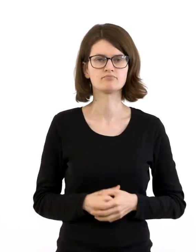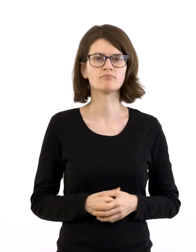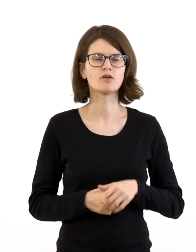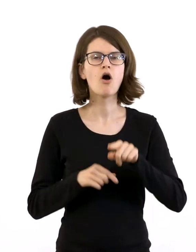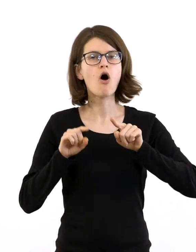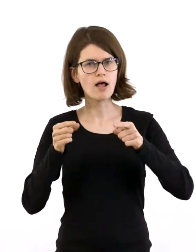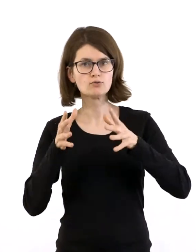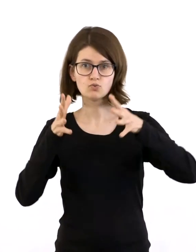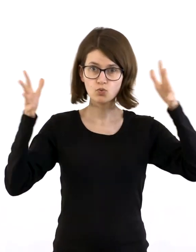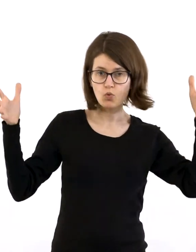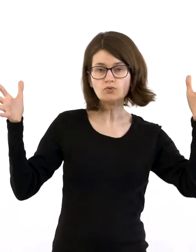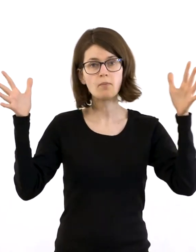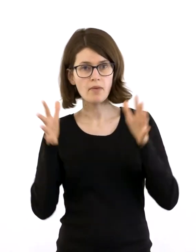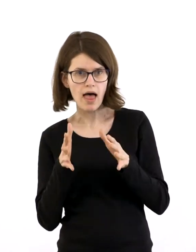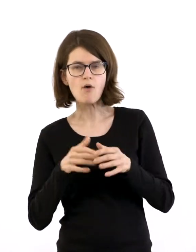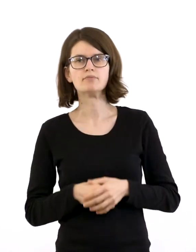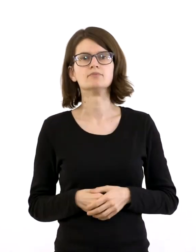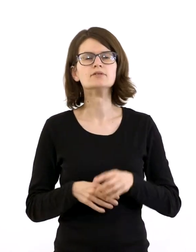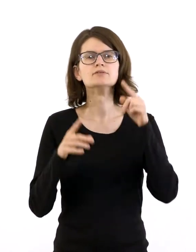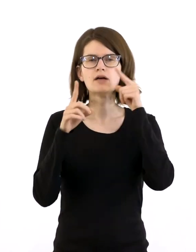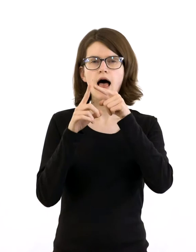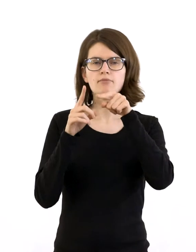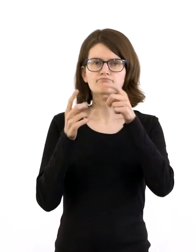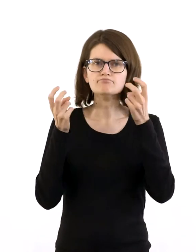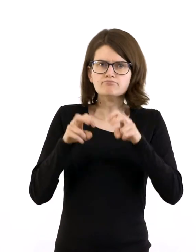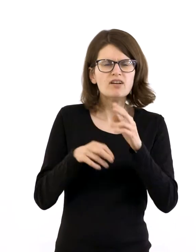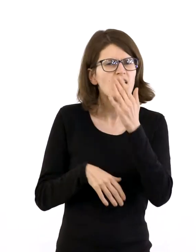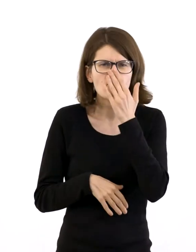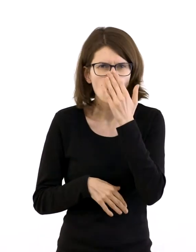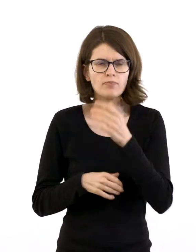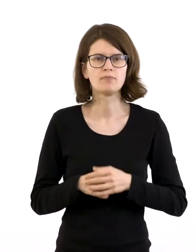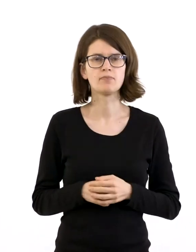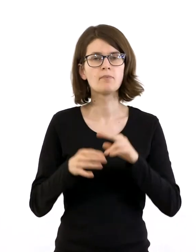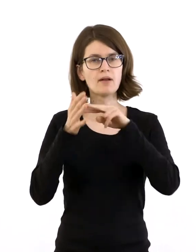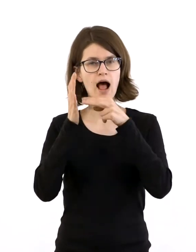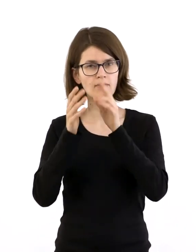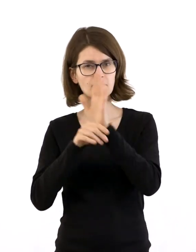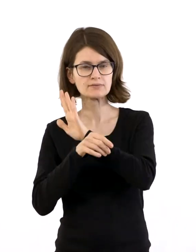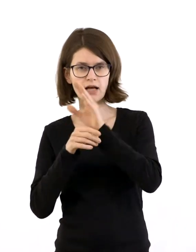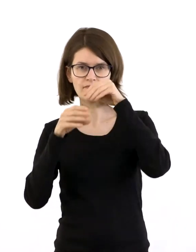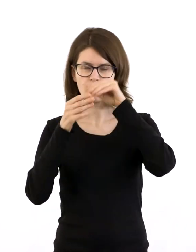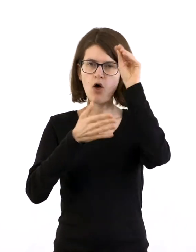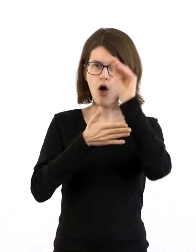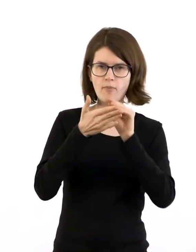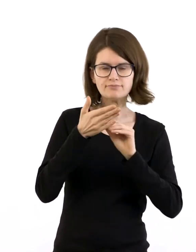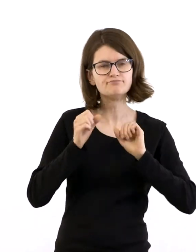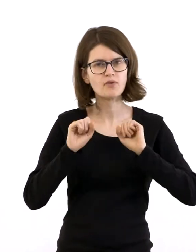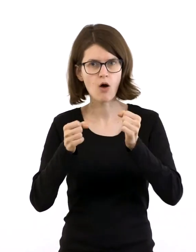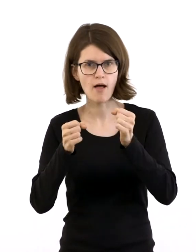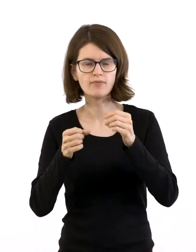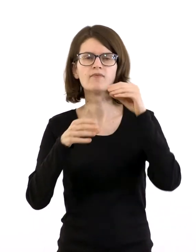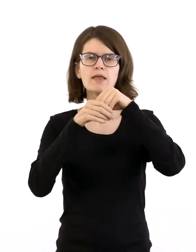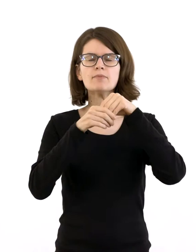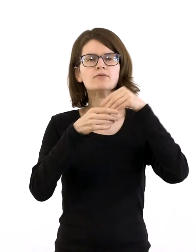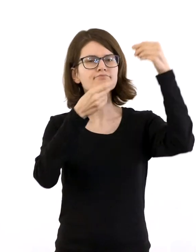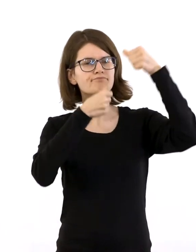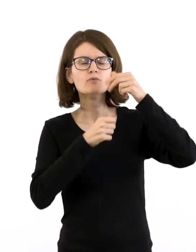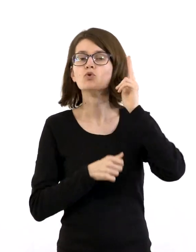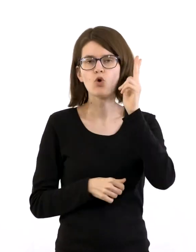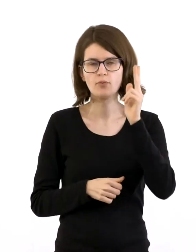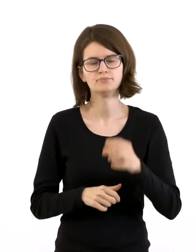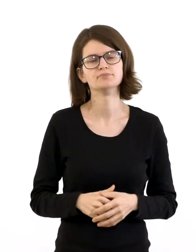wielkość organizacji, którego dotyczy, cel, w jakim jest tworzony oraz od tego, kto sfinansuje działania opisywane w biznesplanie.